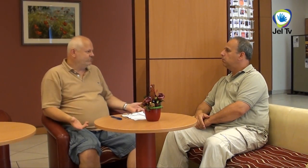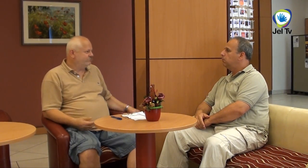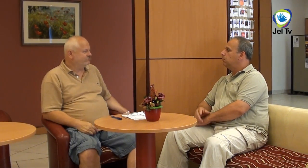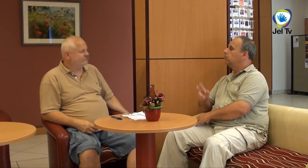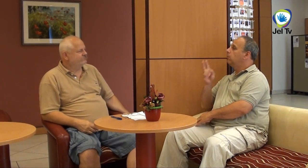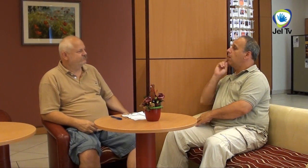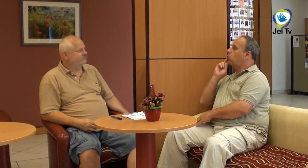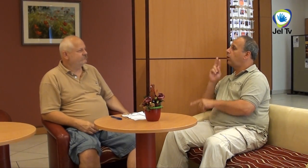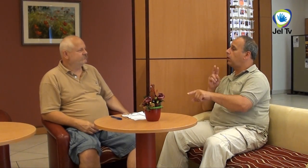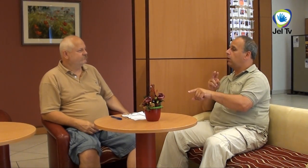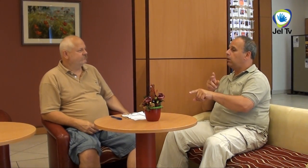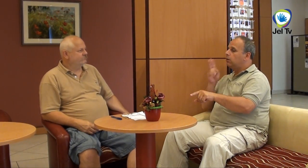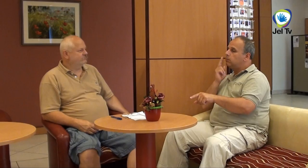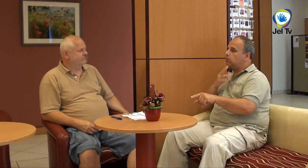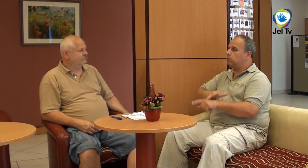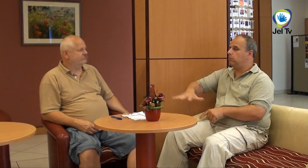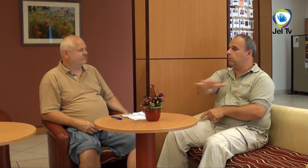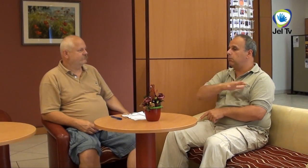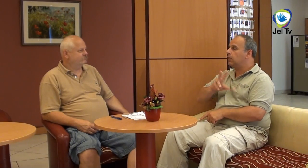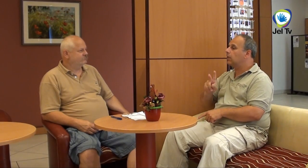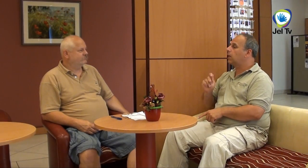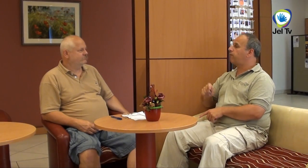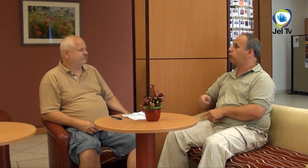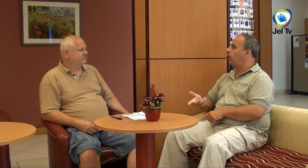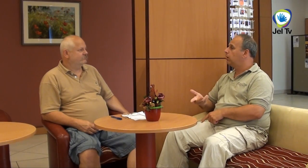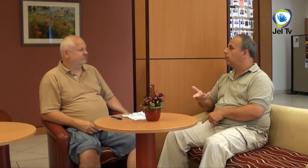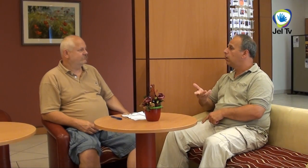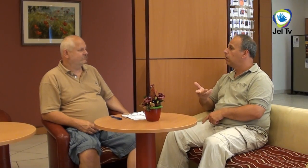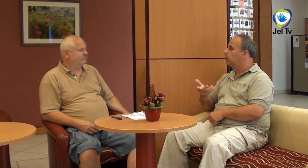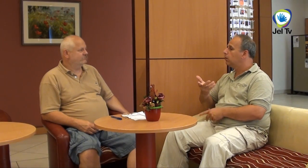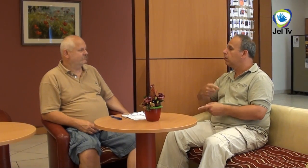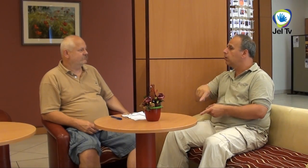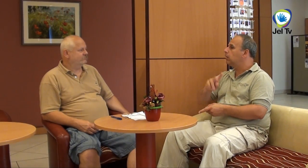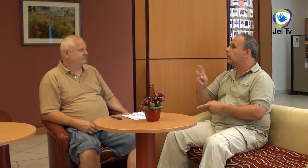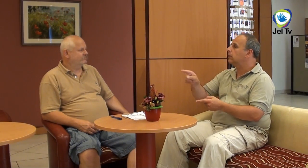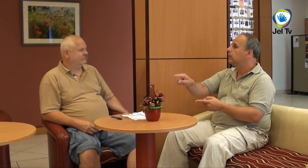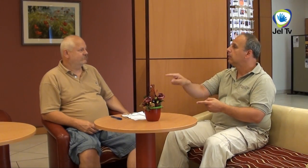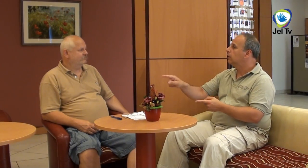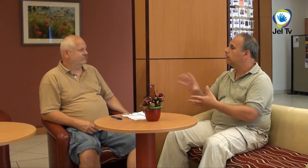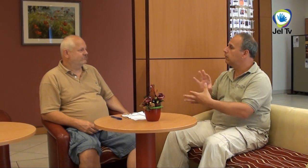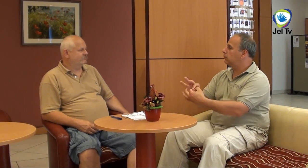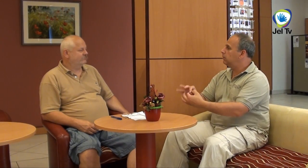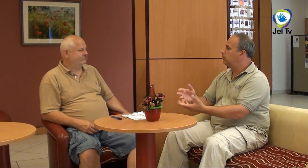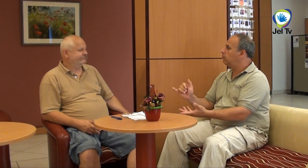Akkor a siketeket kik képviselnek? Kik lennének, kik tartanának fel a kapcsolatot? Melyik képviselő?